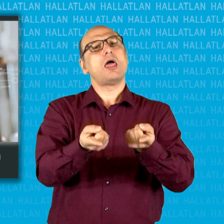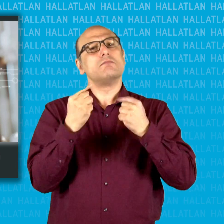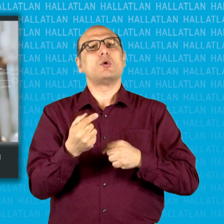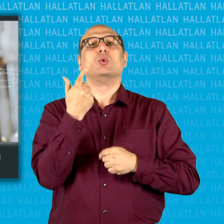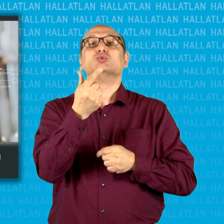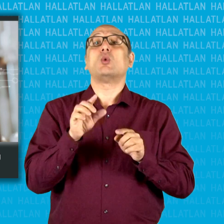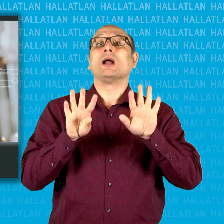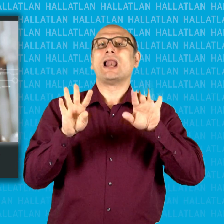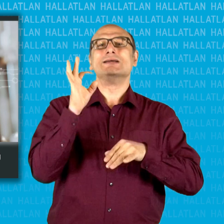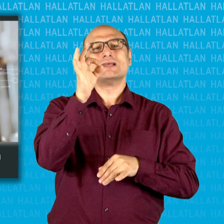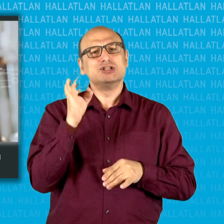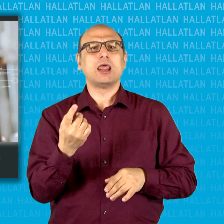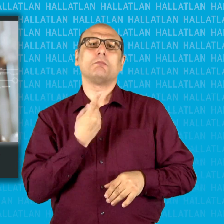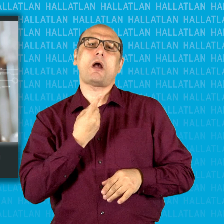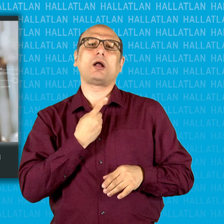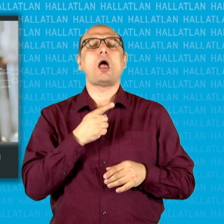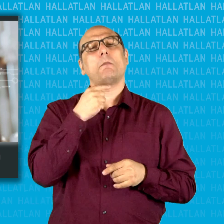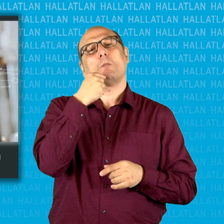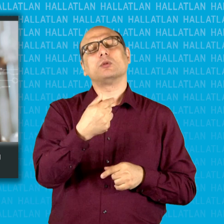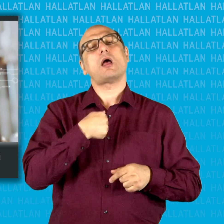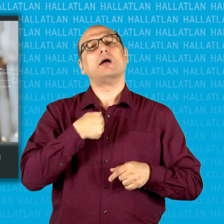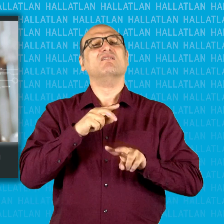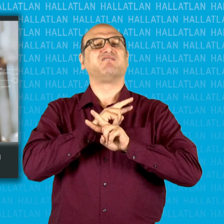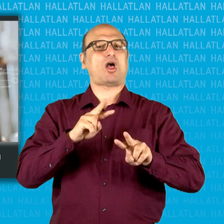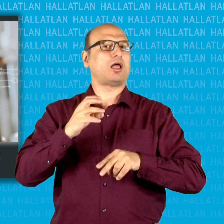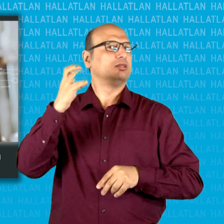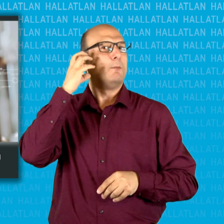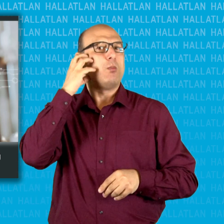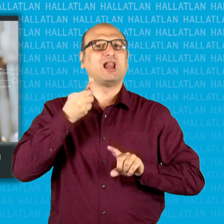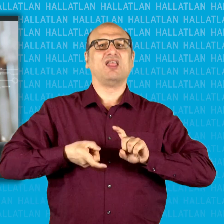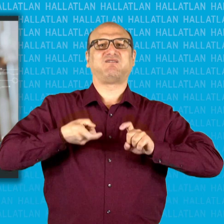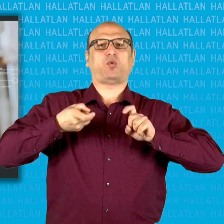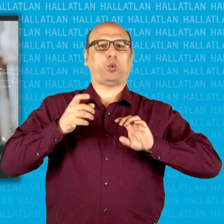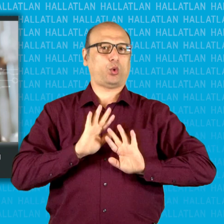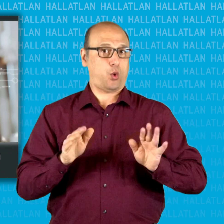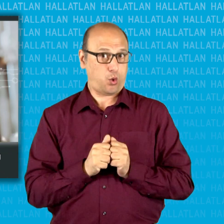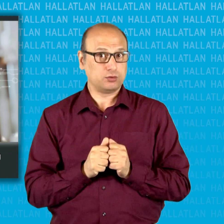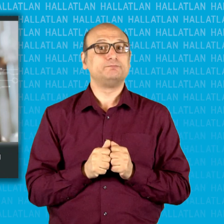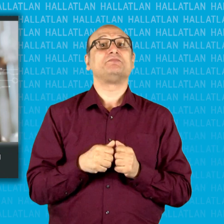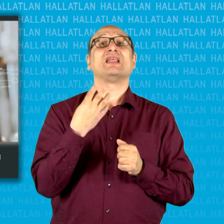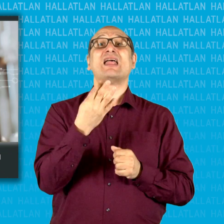29 százaléka tartja magát telefonfüggőnek,